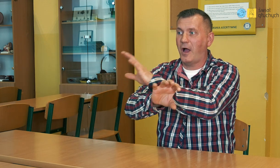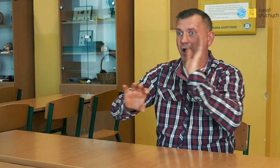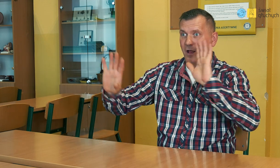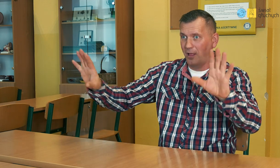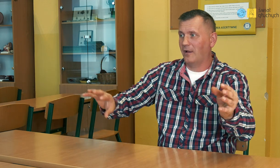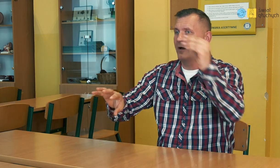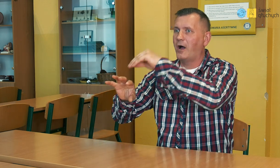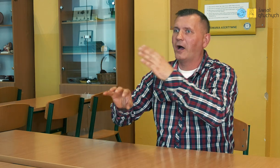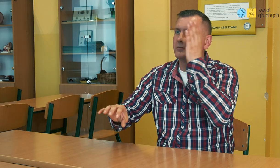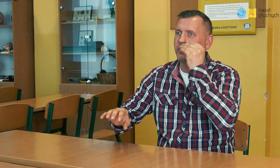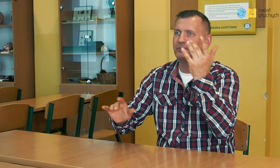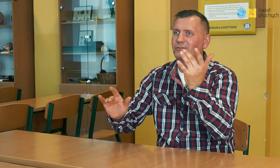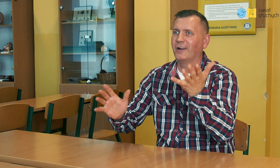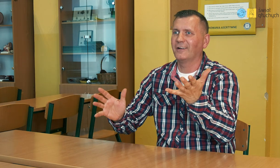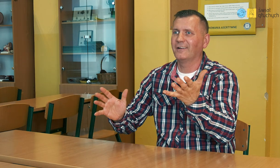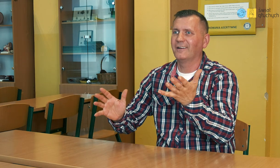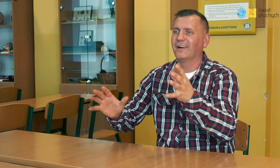Tak żeby nie było problemu z noclegiem.